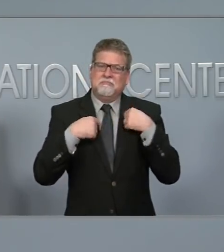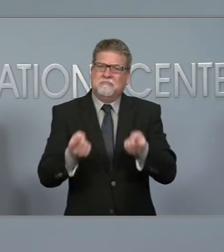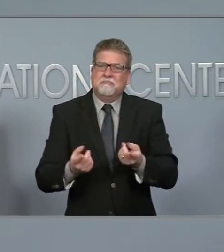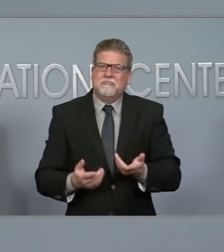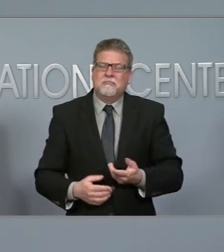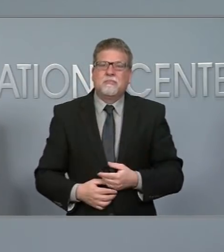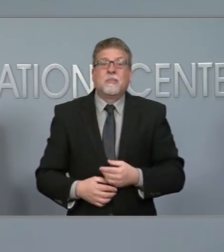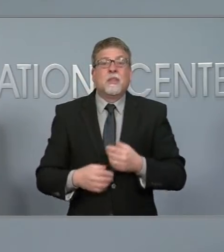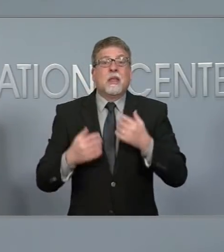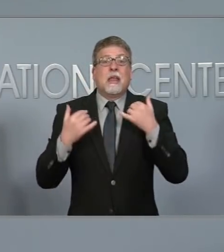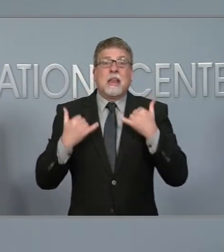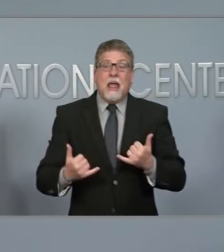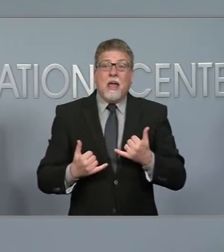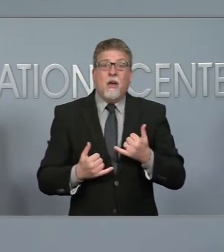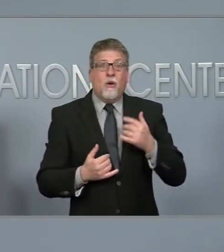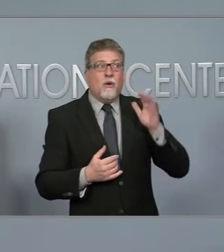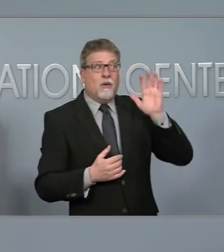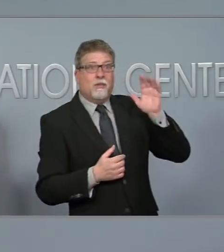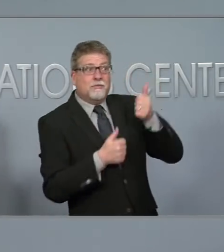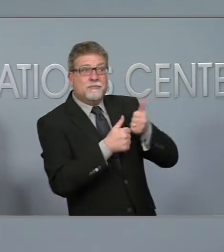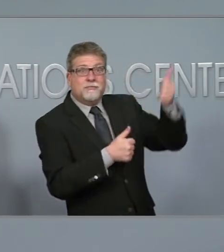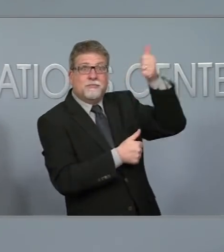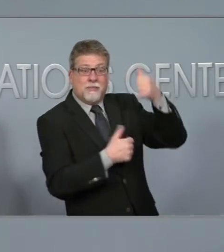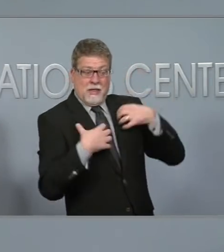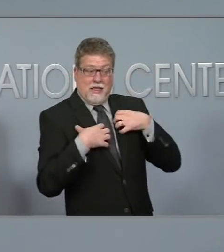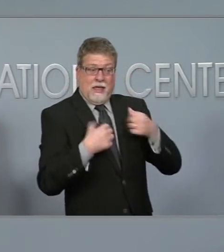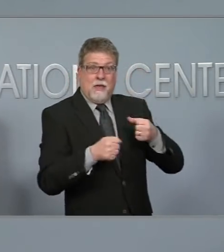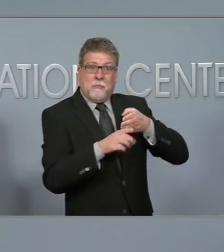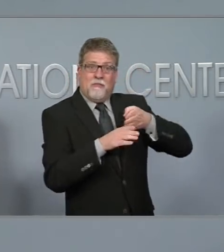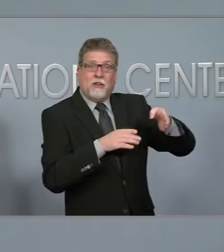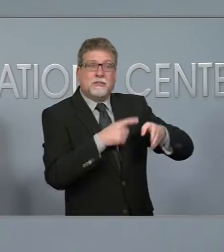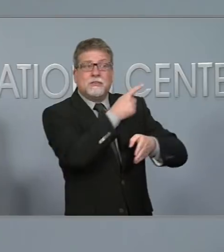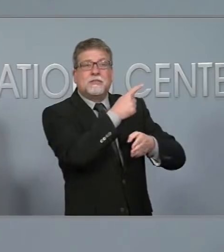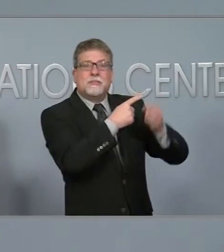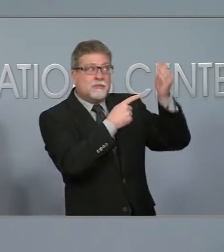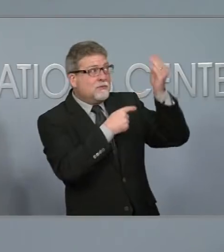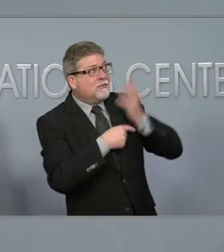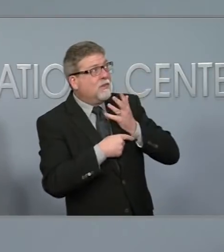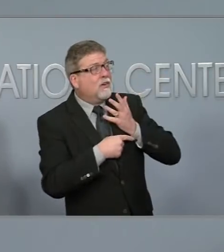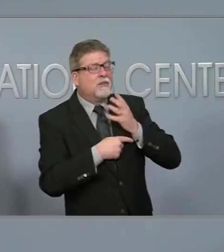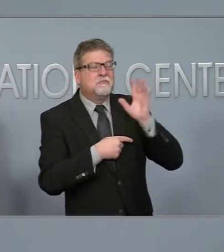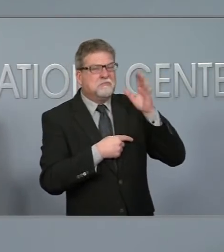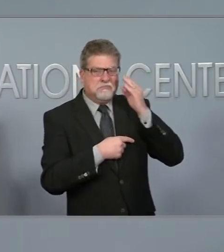ha urgido que él se requieren las mascarillas para las escuelas locales. Y eso ha sido